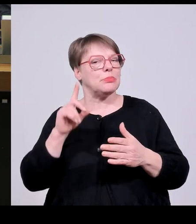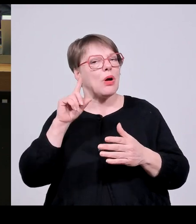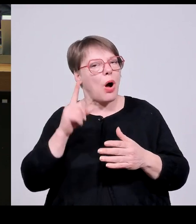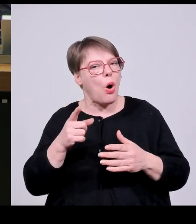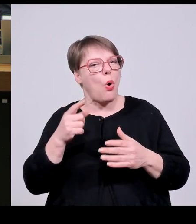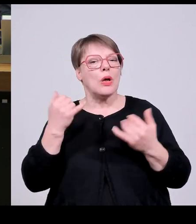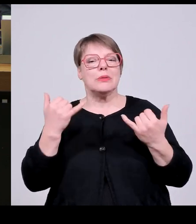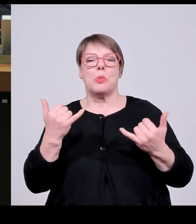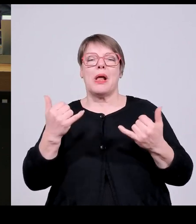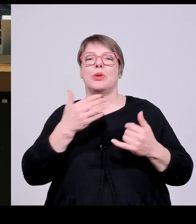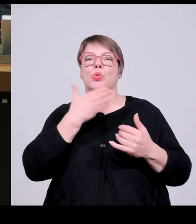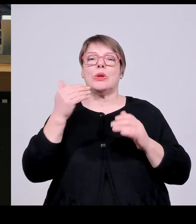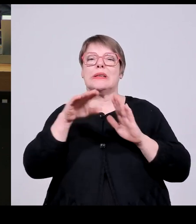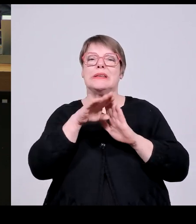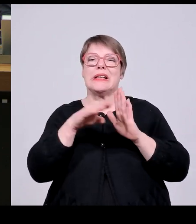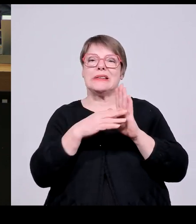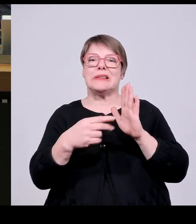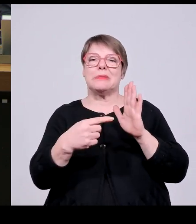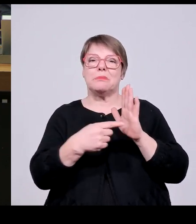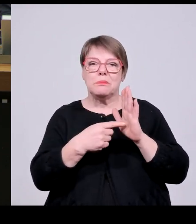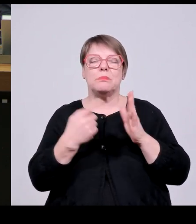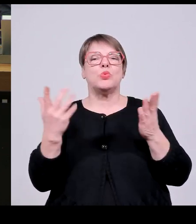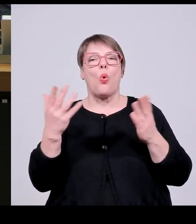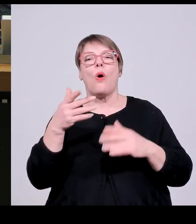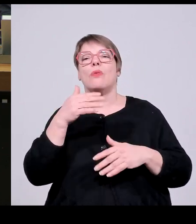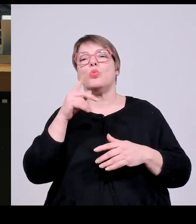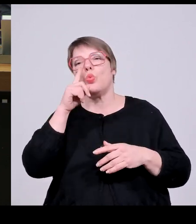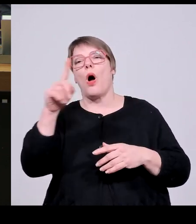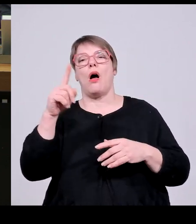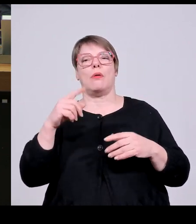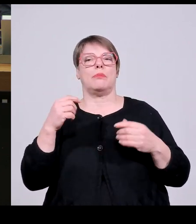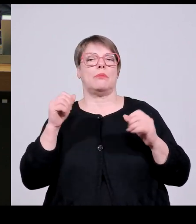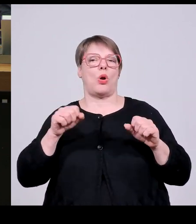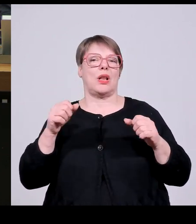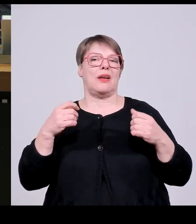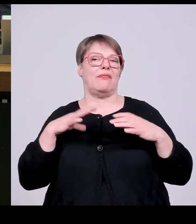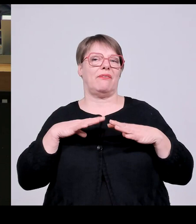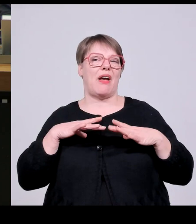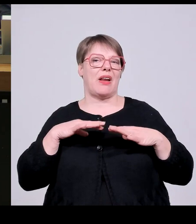Der Antrag zeigt eben auch, dass es ohne gesetzliche Regelung mutmaßlich gar nicht geht.